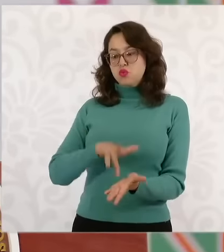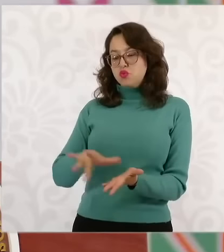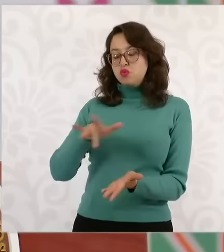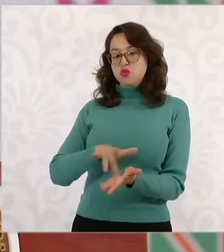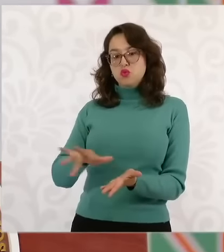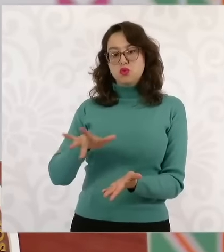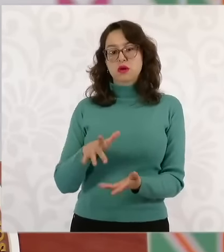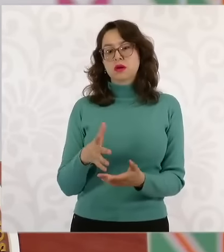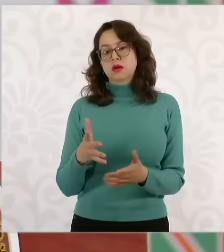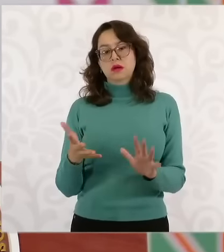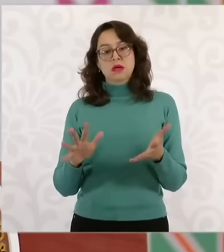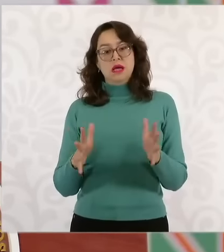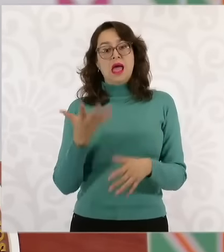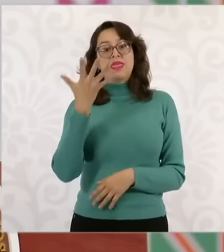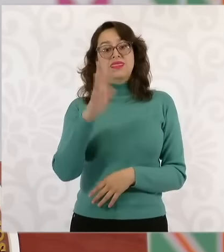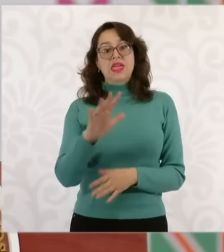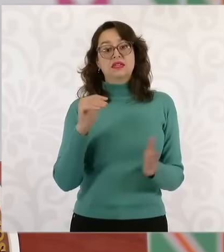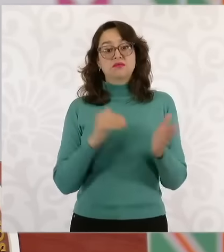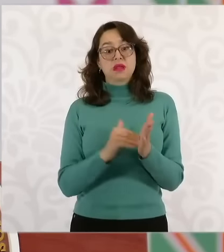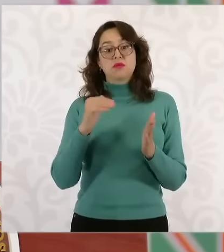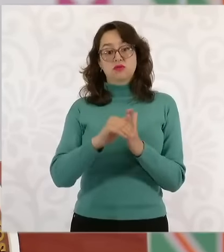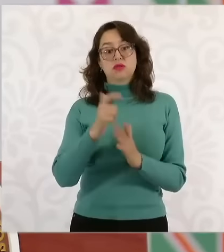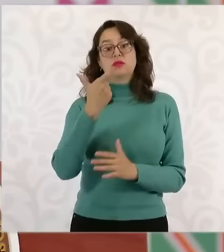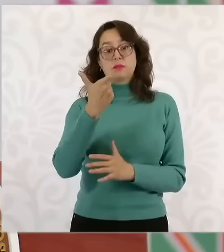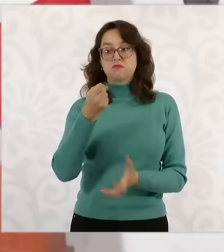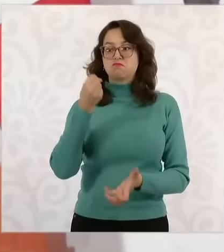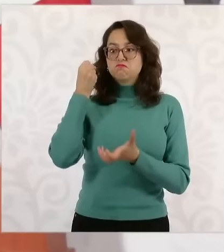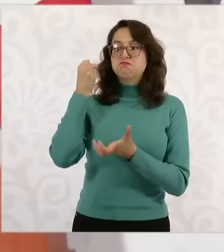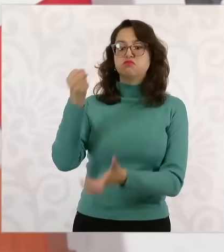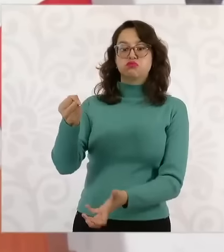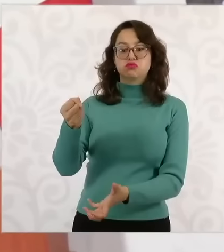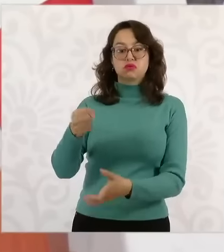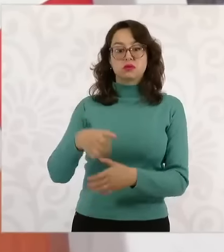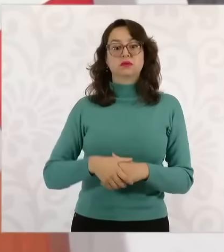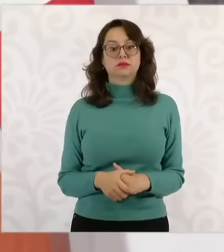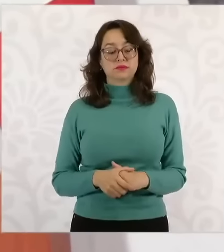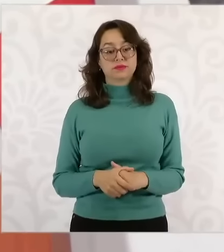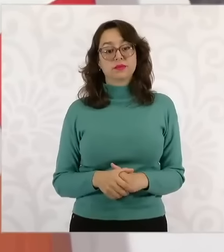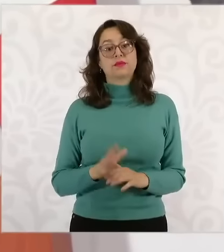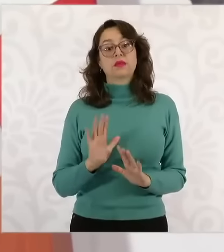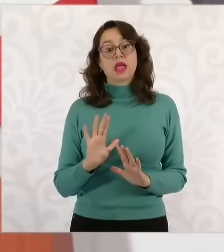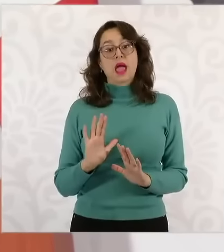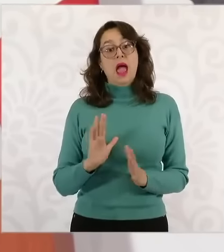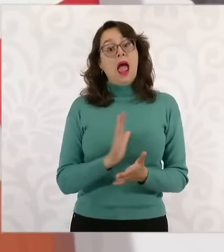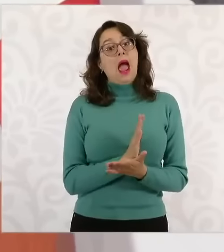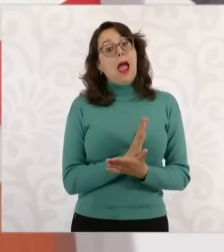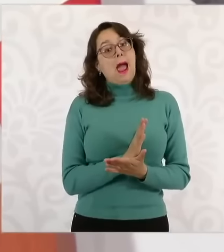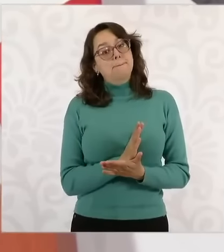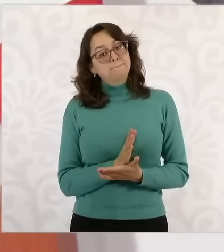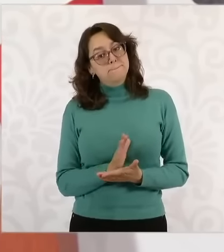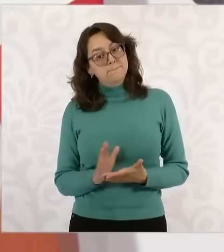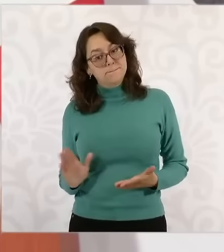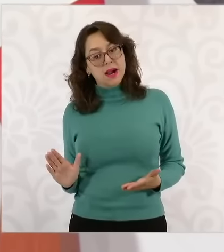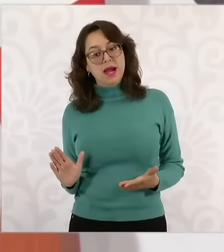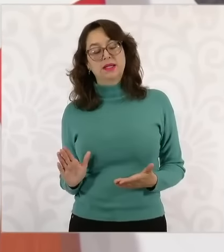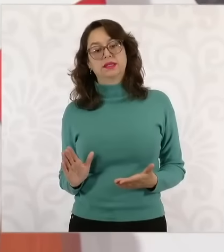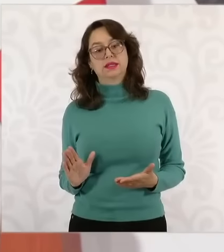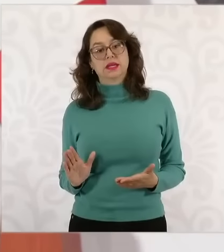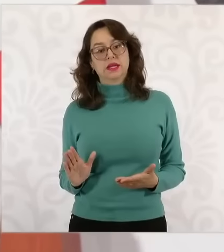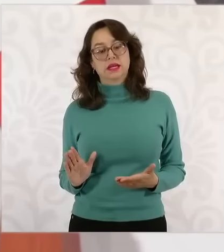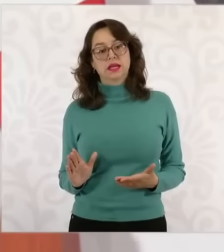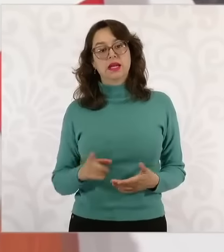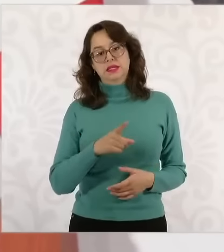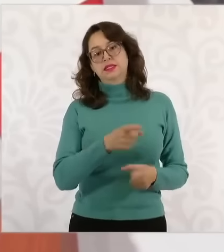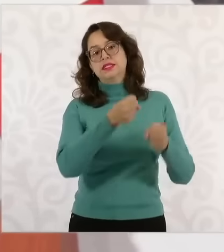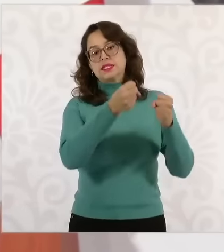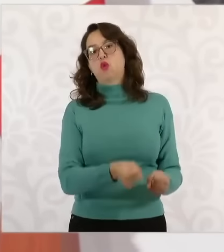de alrededor de 10,000 millones de pesos. Eso sin contar lo que va a invertir las la aseguradora.